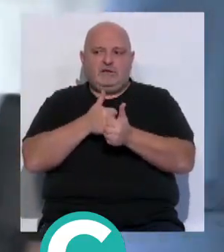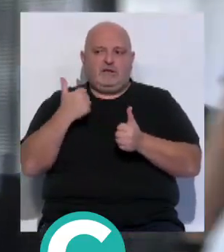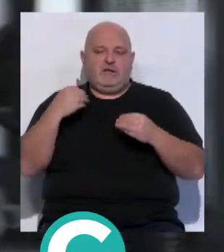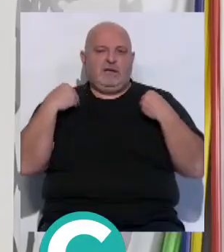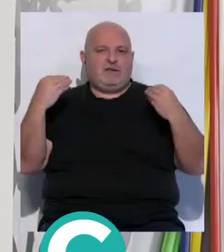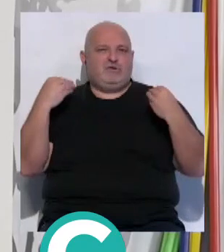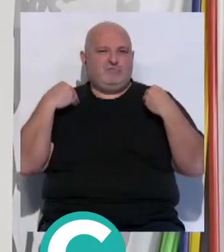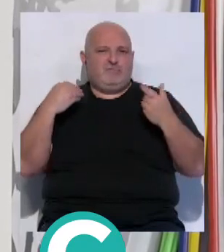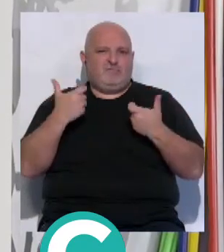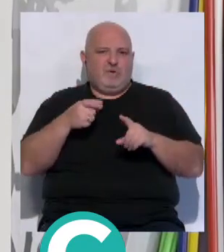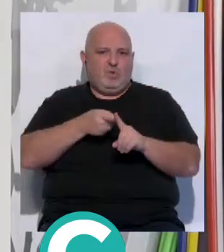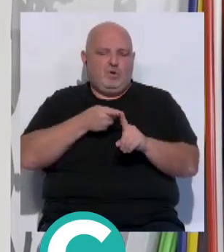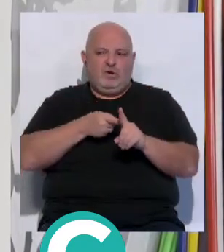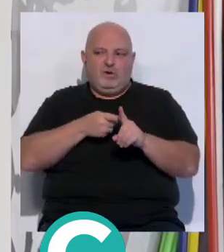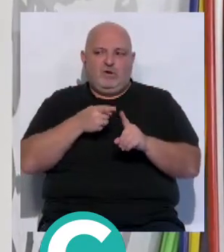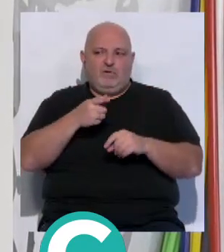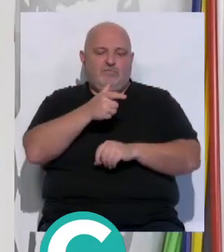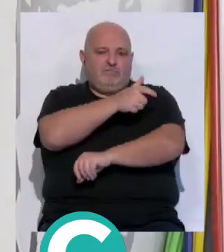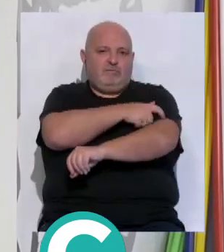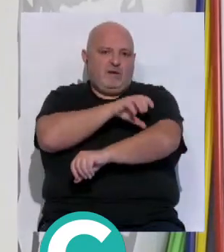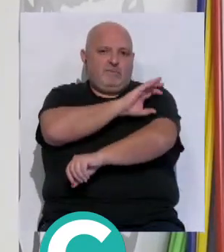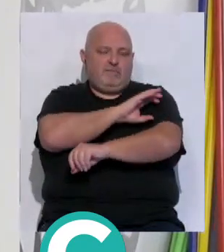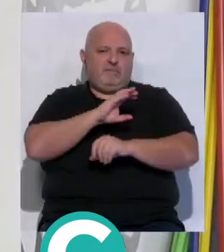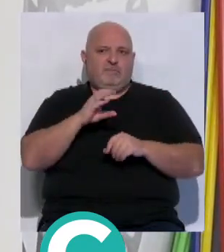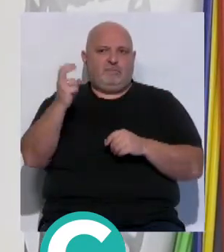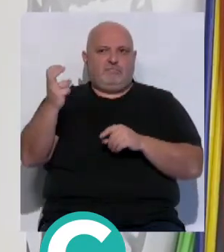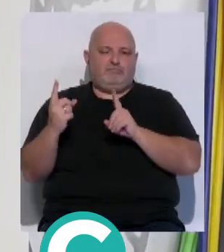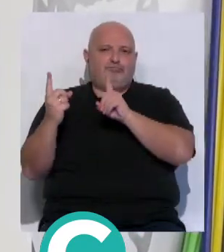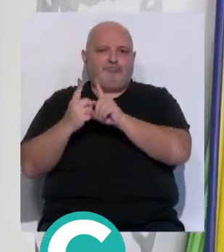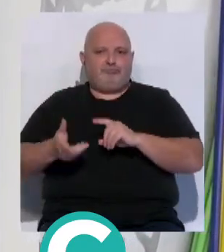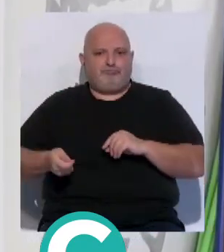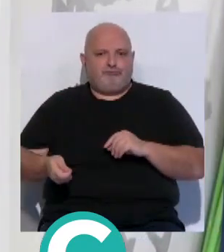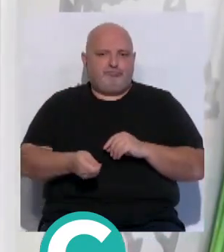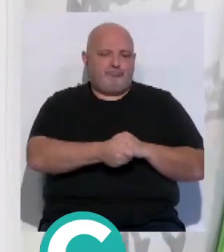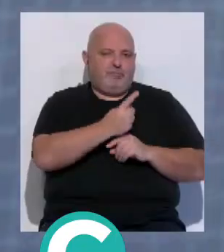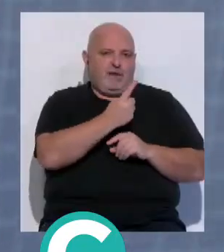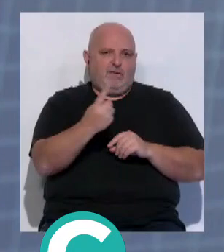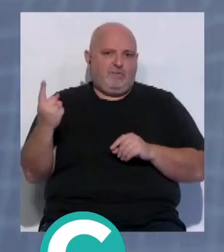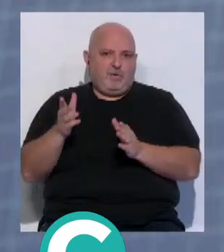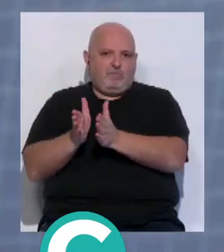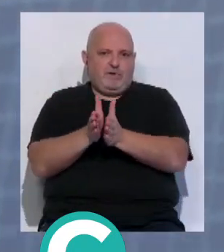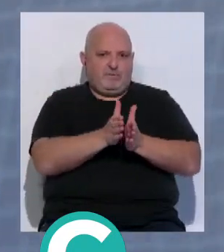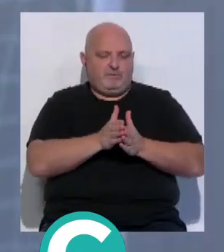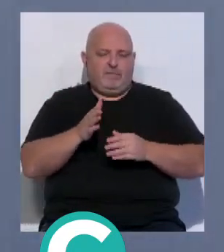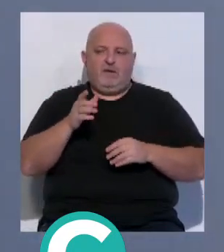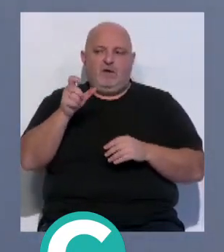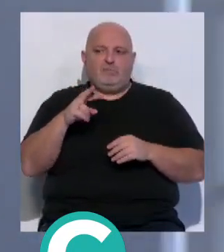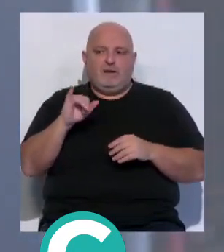que es donde José Mari como capitán del equipo recibía a Gonzalo Escalante un José Mari que está